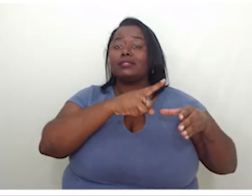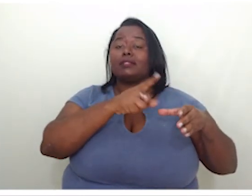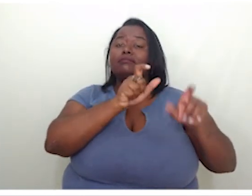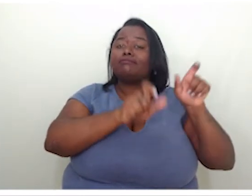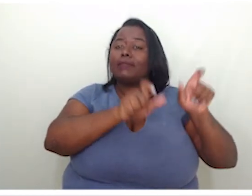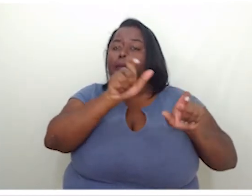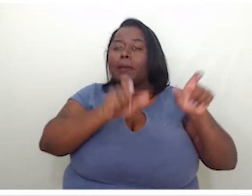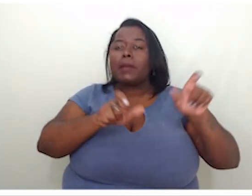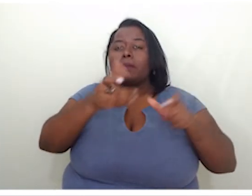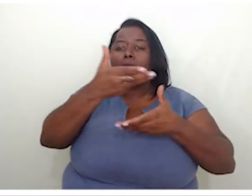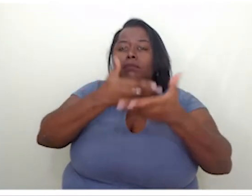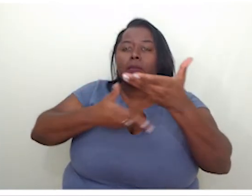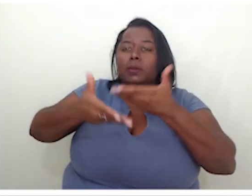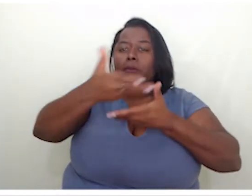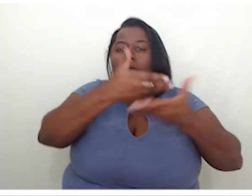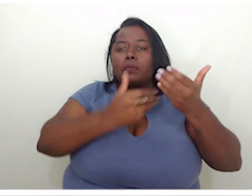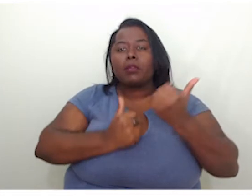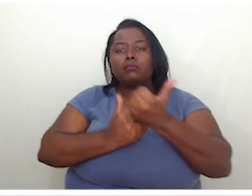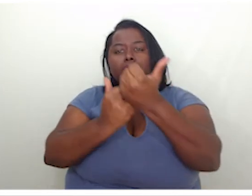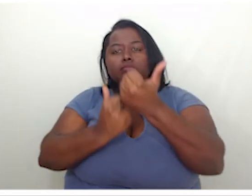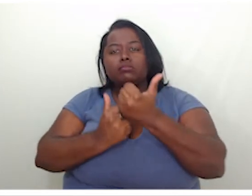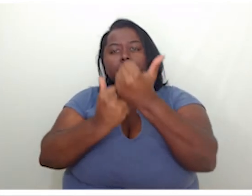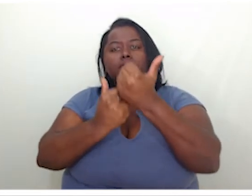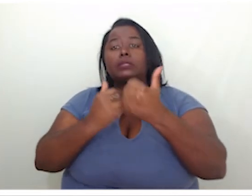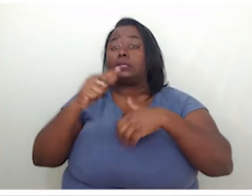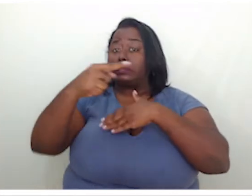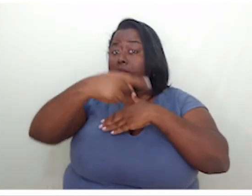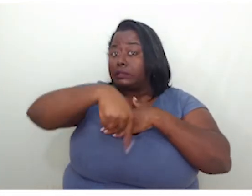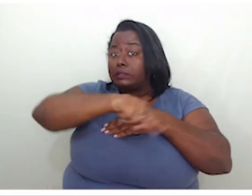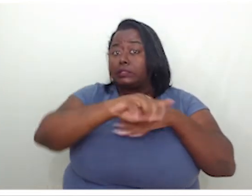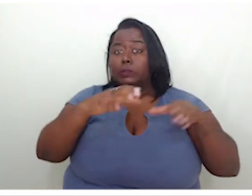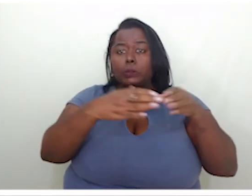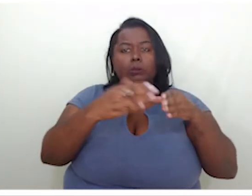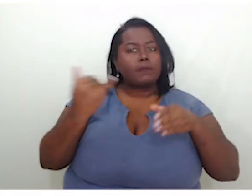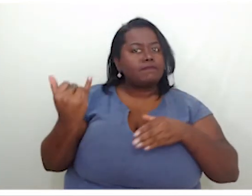y ese papel es muy importante desde el punto de vista del aprendizaje,